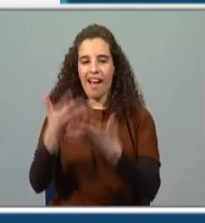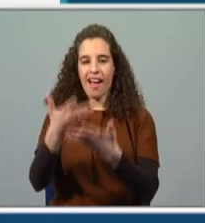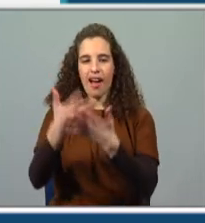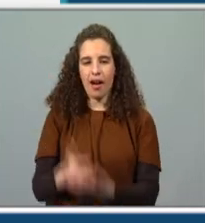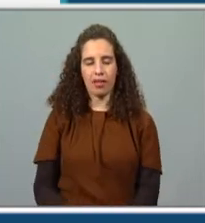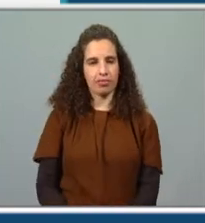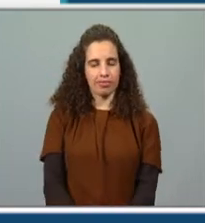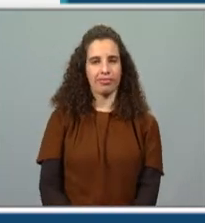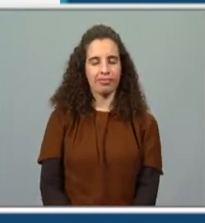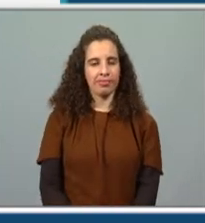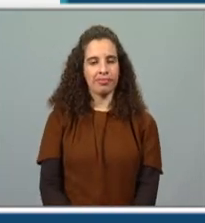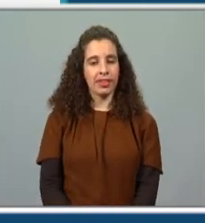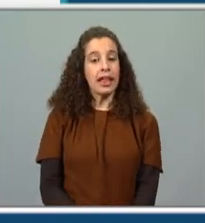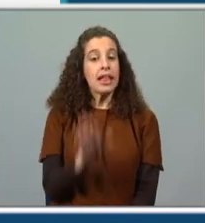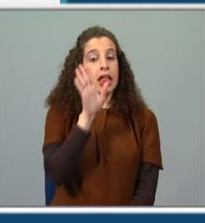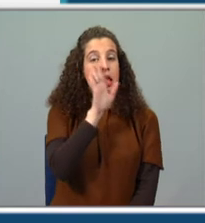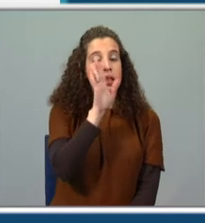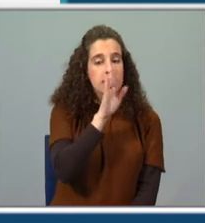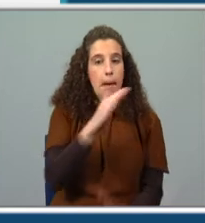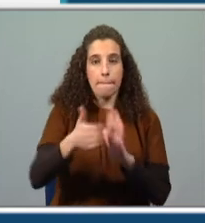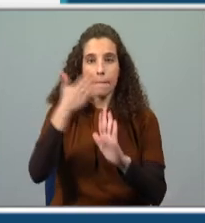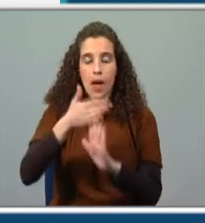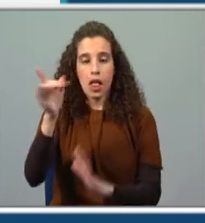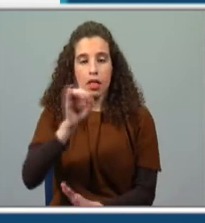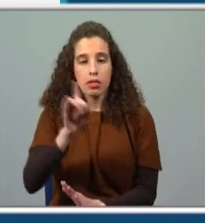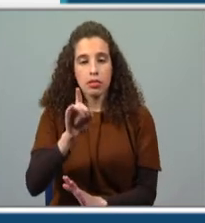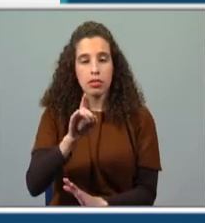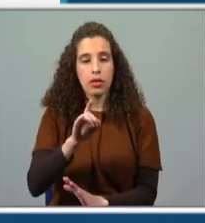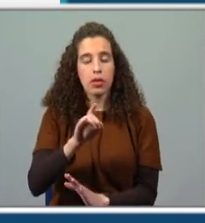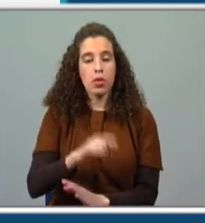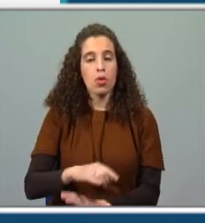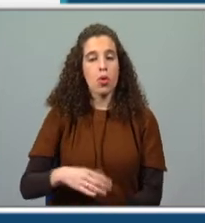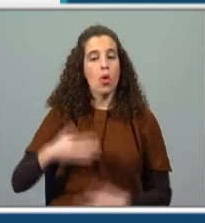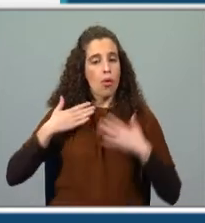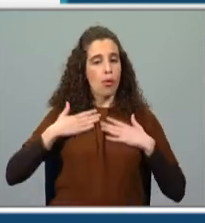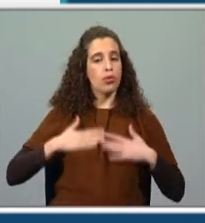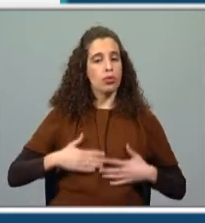mais demora Se não formos depressa acabou-se o vestido todo bordado e 更長的延遲 如果我們不快點完成了所有刺繡和